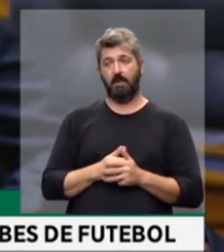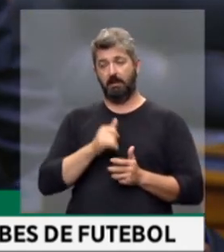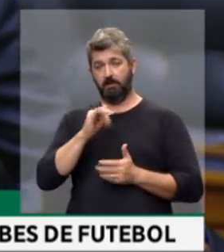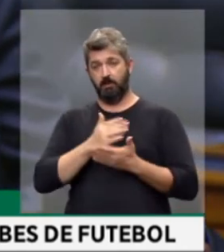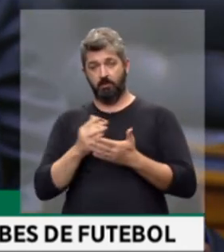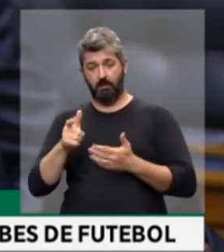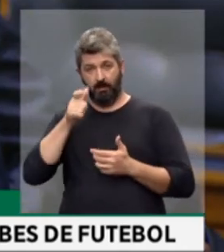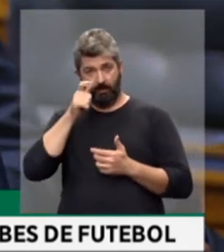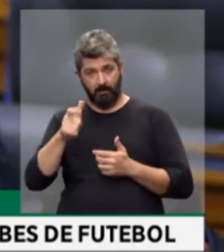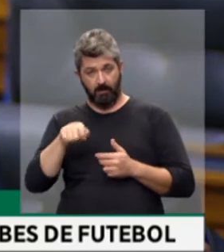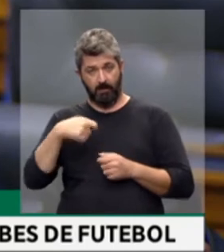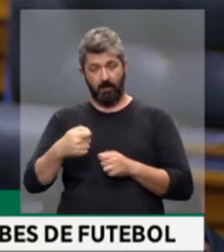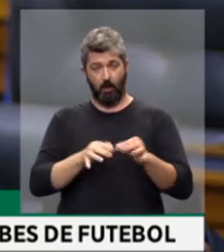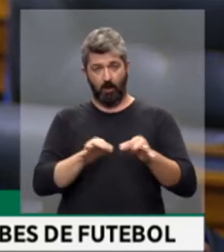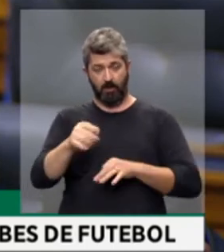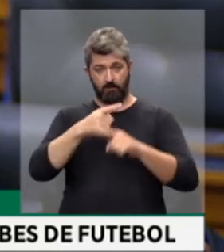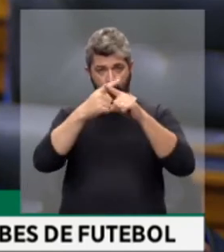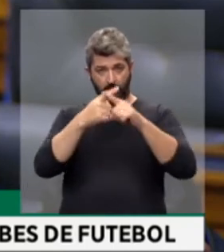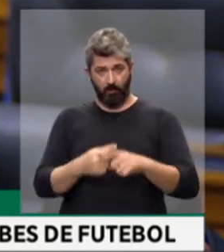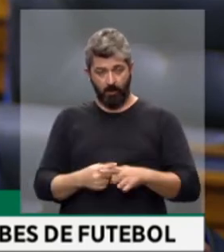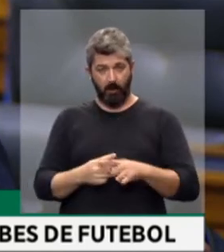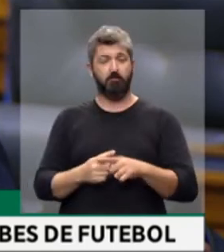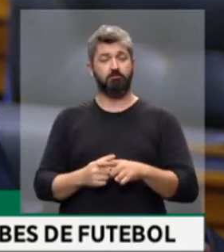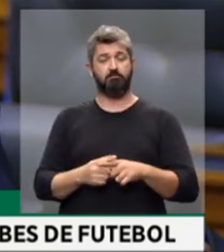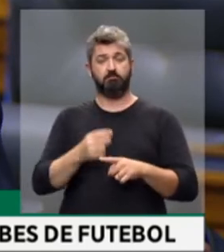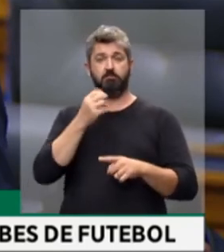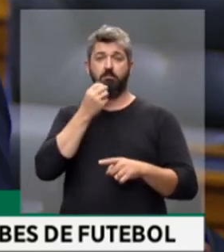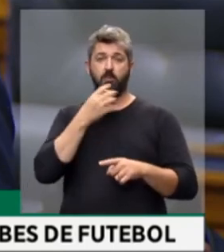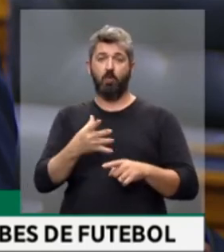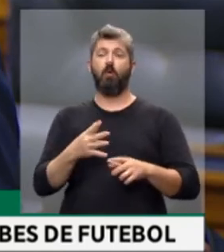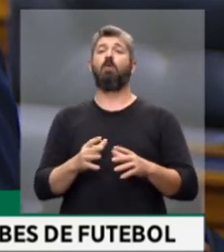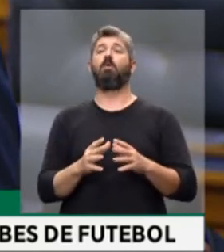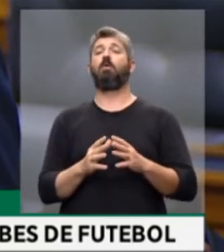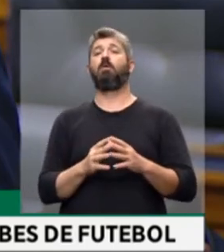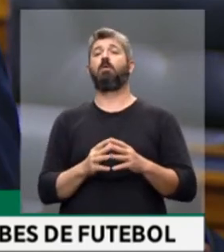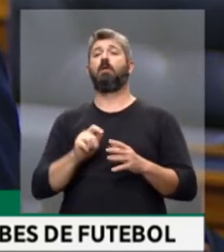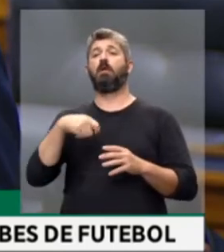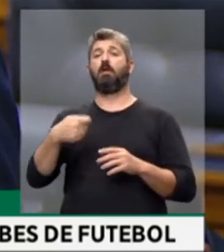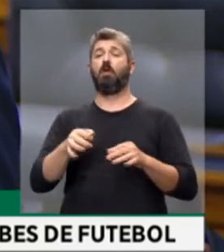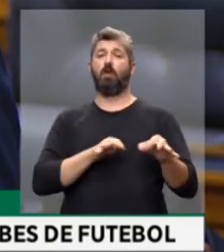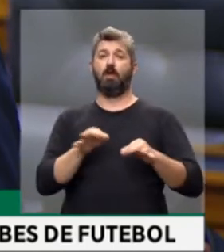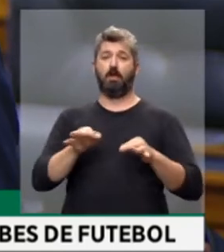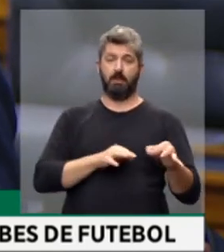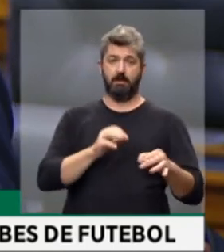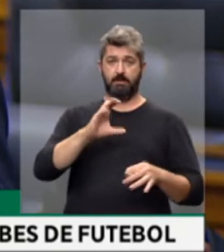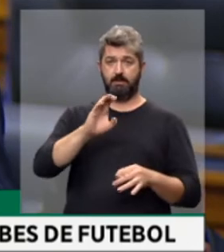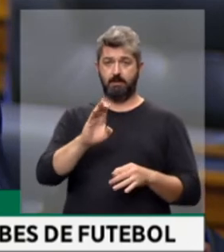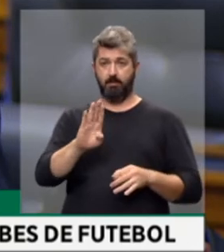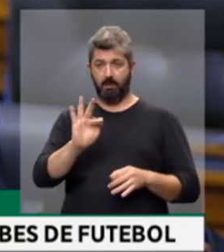NÃO, E QUERO DIZER O SEGUINTE, SE PASSA A INTERESSAR AOS CLUBES, A QUEM ORGANIZA OS CAMPEONATOS, DEVE